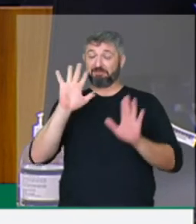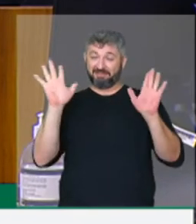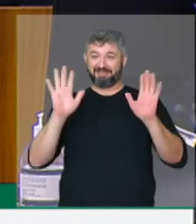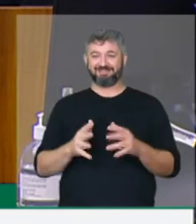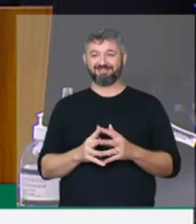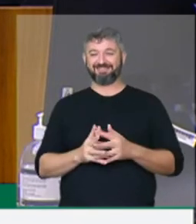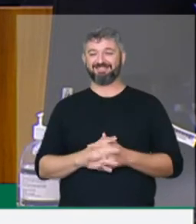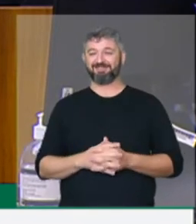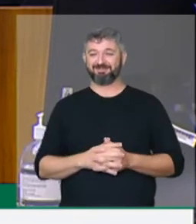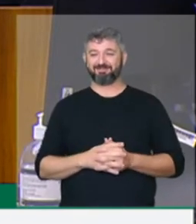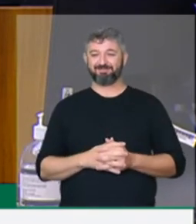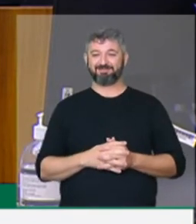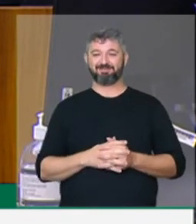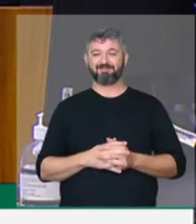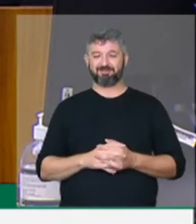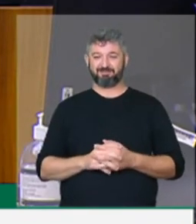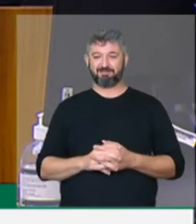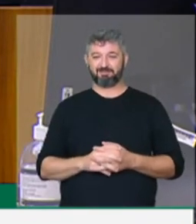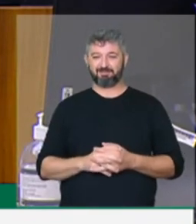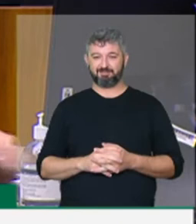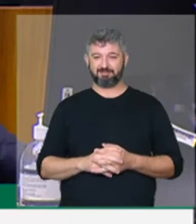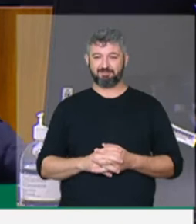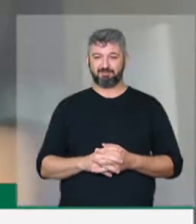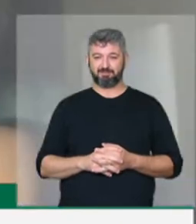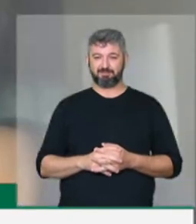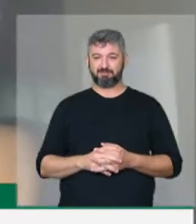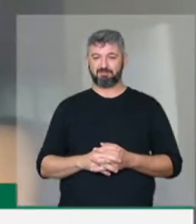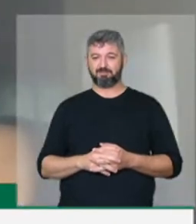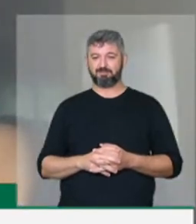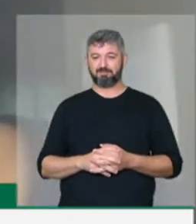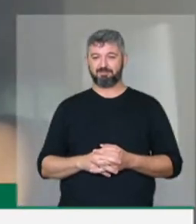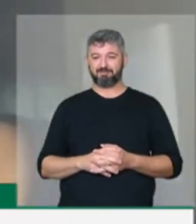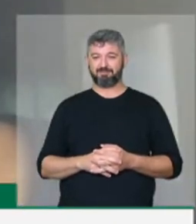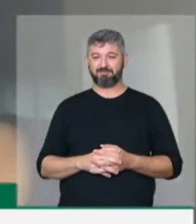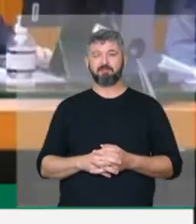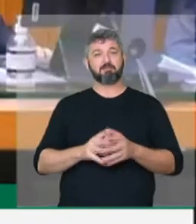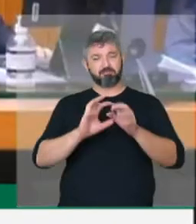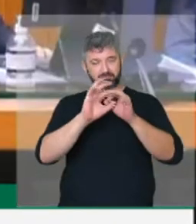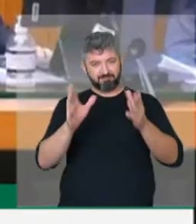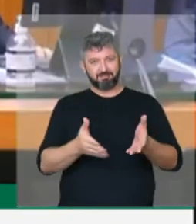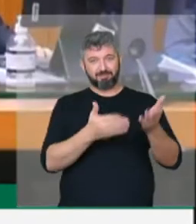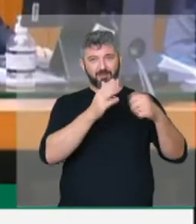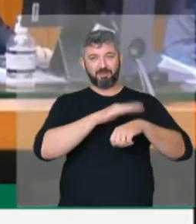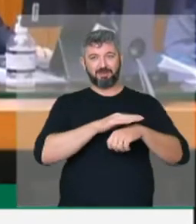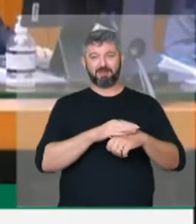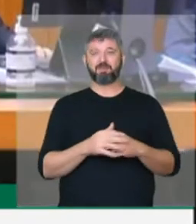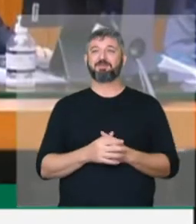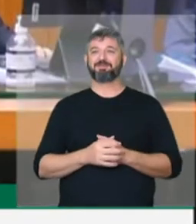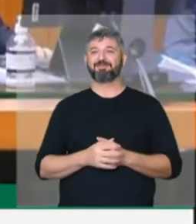ANDRÉ NÃO SEI QUAL... -- [DEPUTADA]: POSSO, PRESIDENTE. -- [PRESIDENTE]: ESTÁ É DISPOSIÇÃO DO TEMPO DE V.EXA. TEMPO DE LÍDER DO